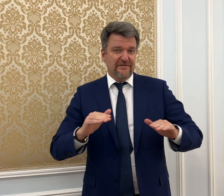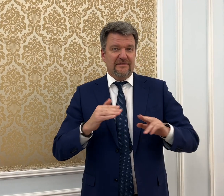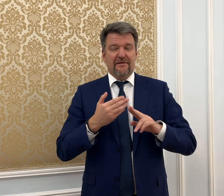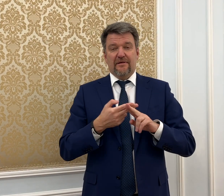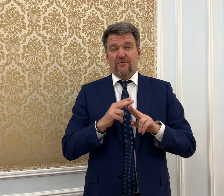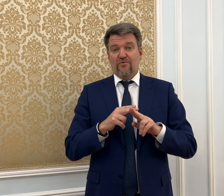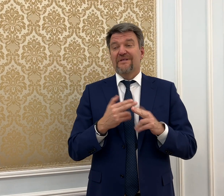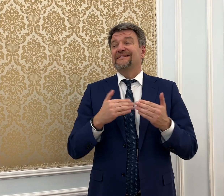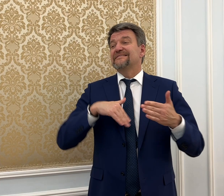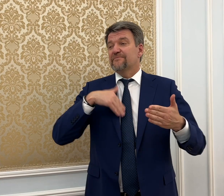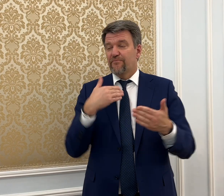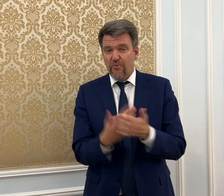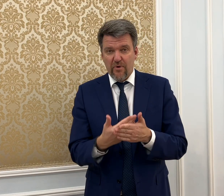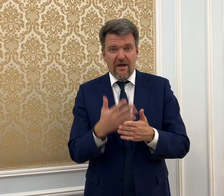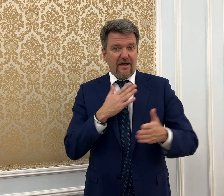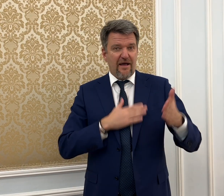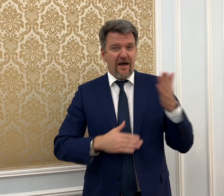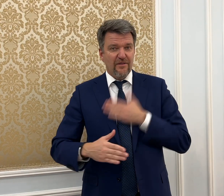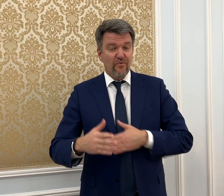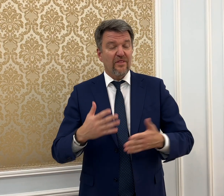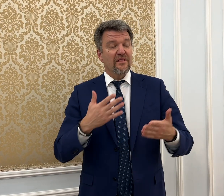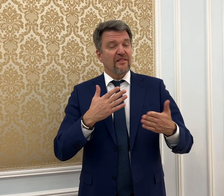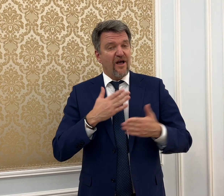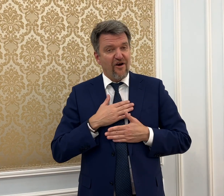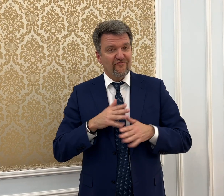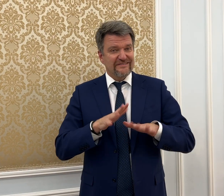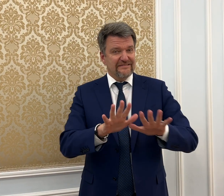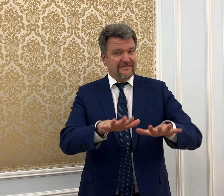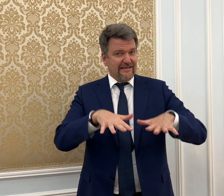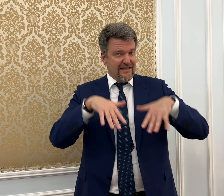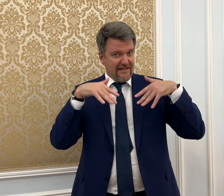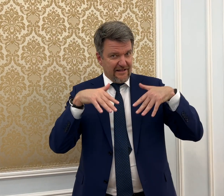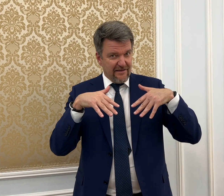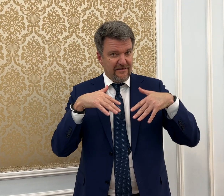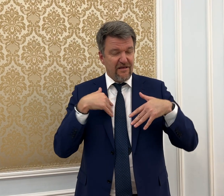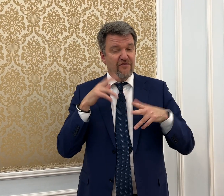которые до сих пор радуют наш наших зрителей.